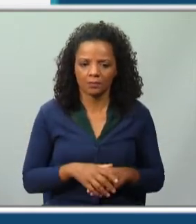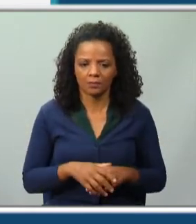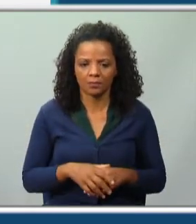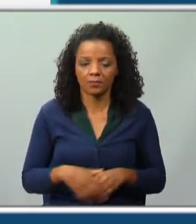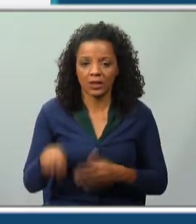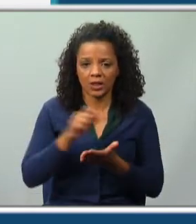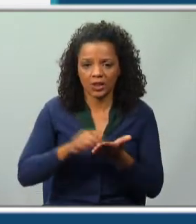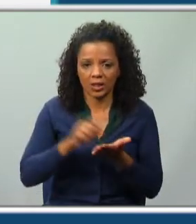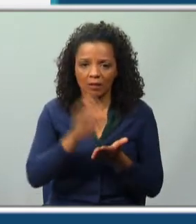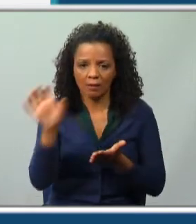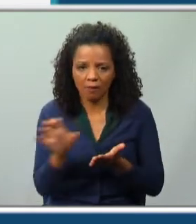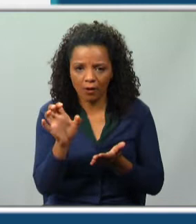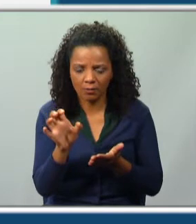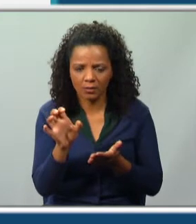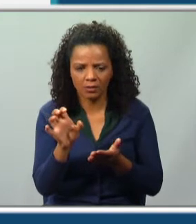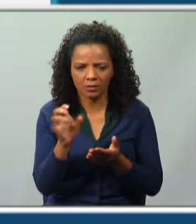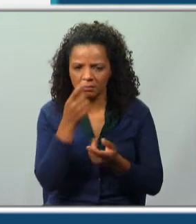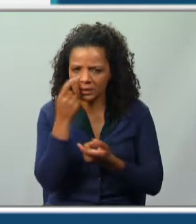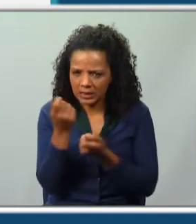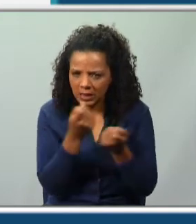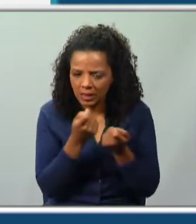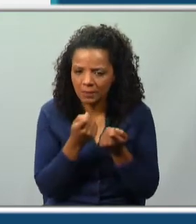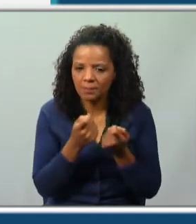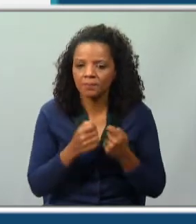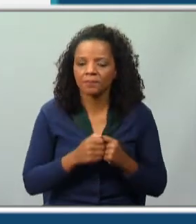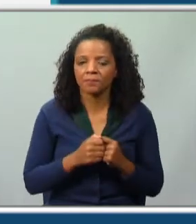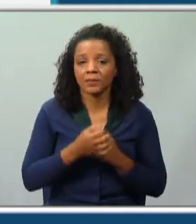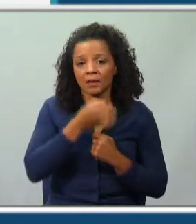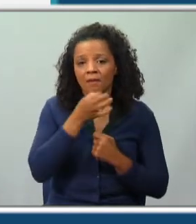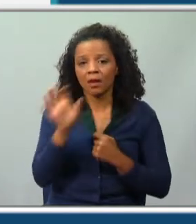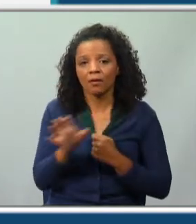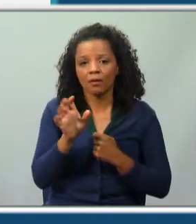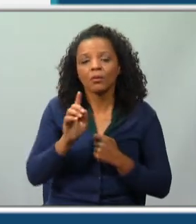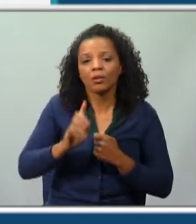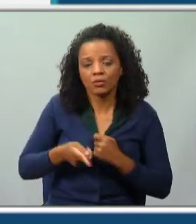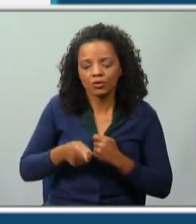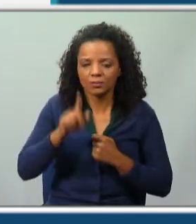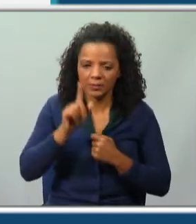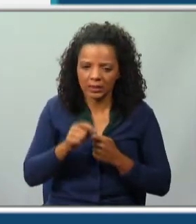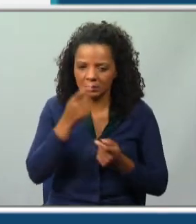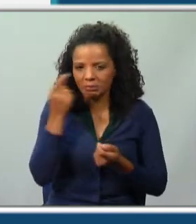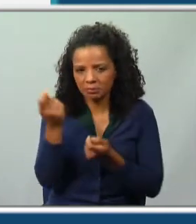inscrevem-se de forma muito semelhante e pronunciam-se de forma também muito 以非常相似的方式註冊並且發音很好